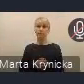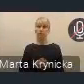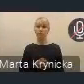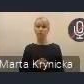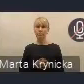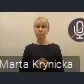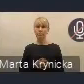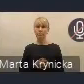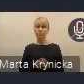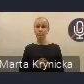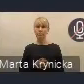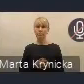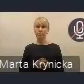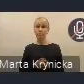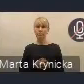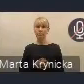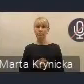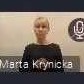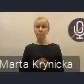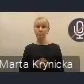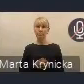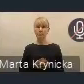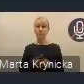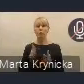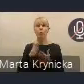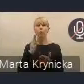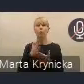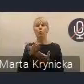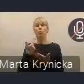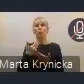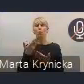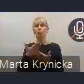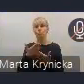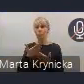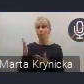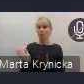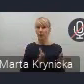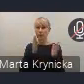Teraz powolutku przechodzimy do dyskusji. Już widzimy, że się kolejne osoby zgłosiły.